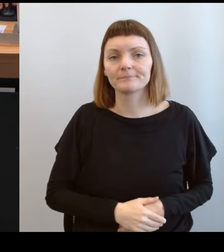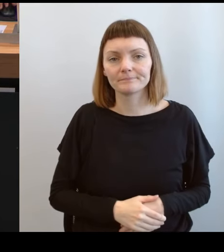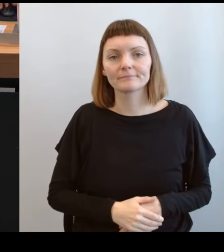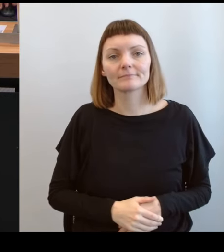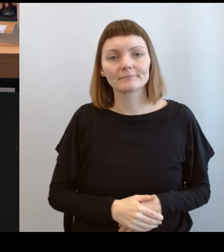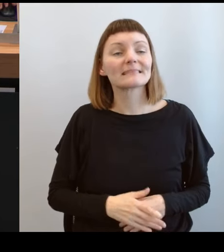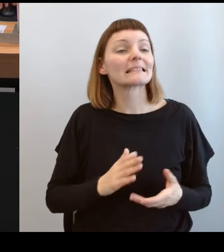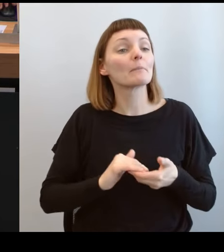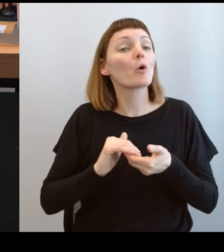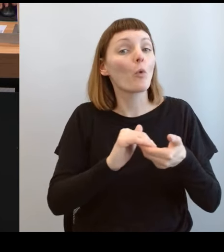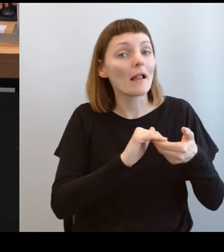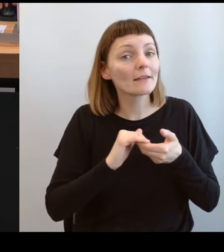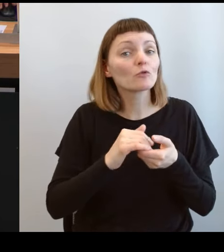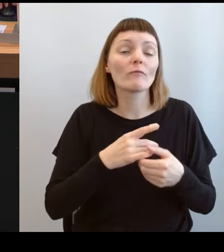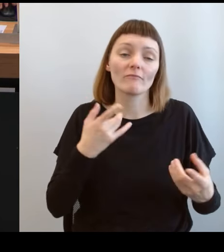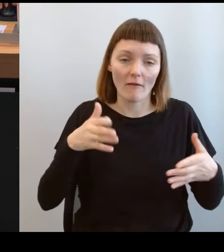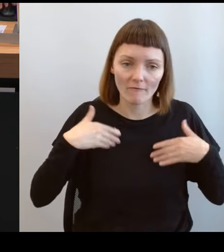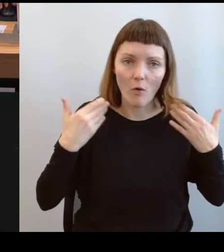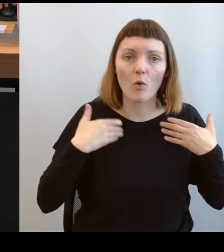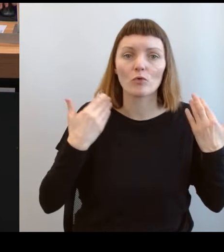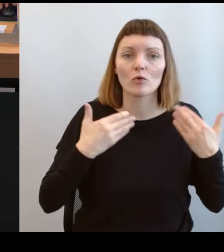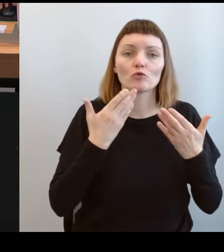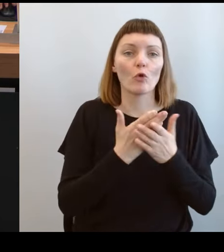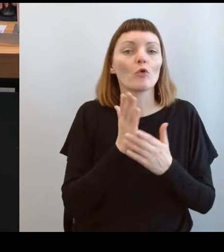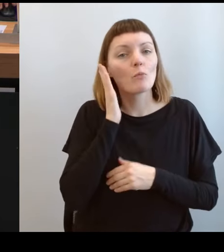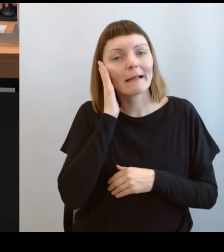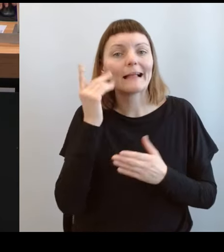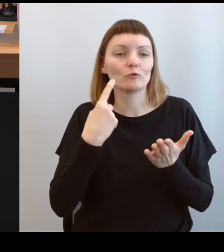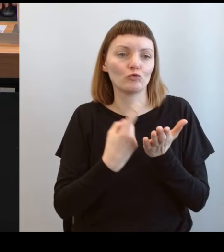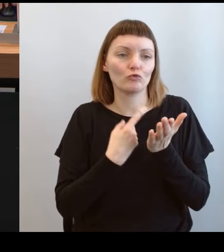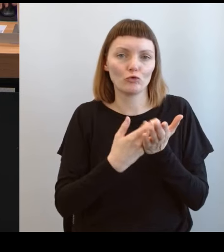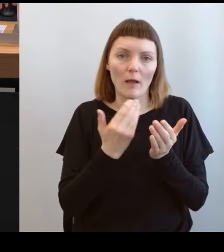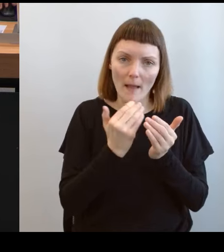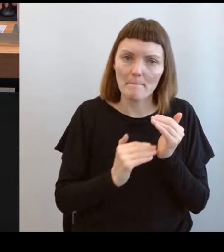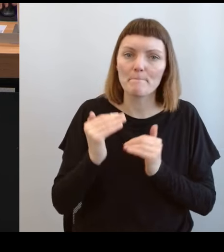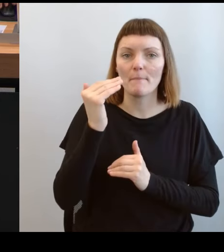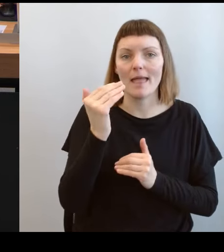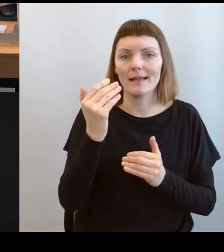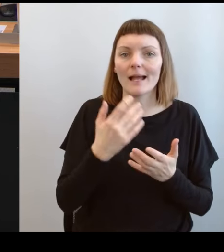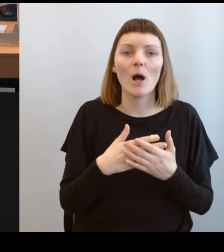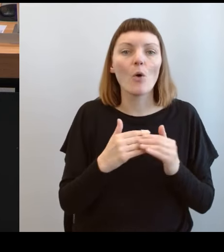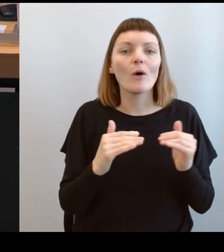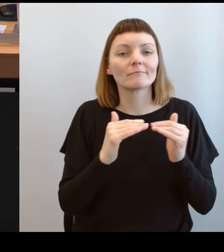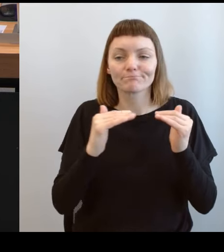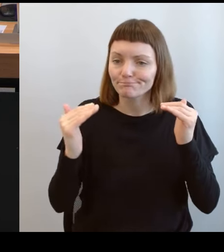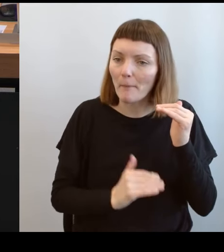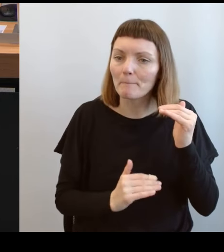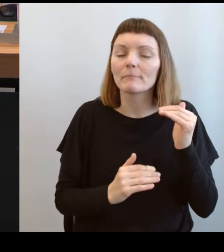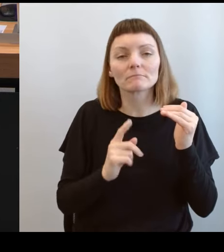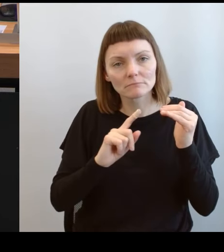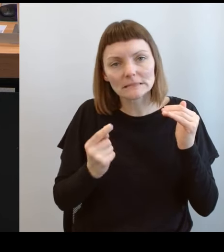die bestehende Gerechtigkeitslücke zu schließen. Bleibt abschließend nur zu hoffen, dass die Koalition sich als